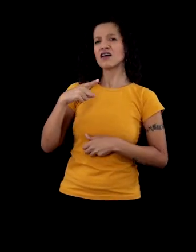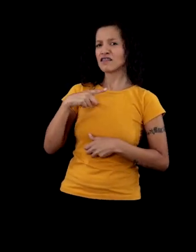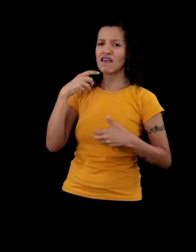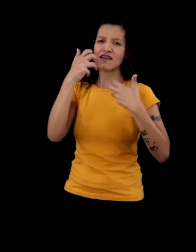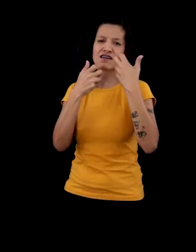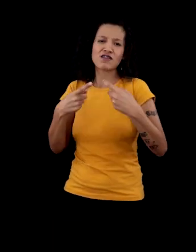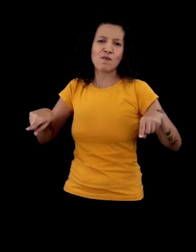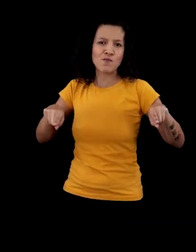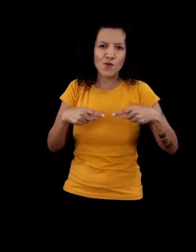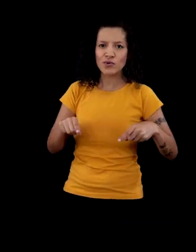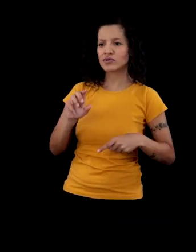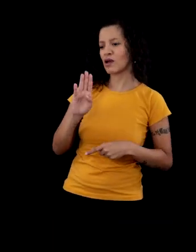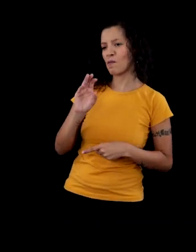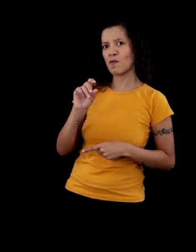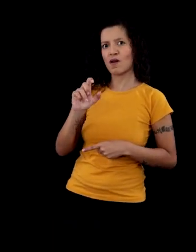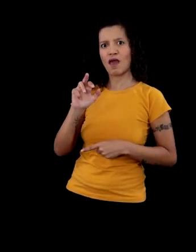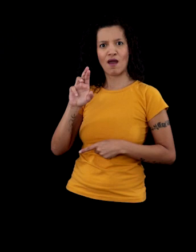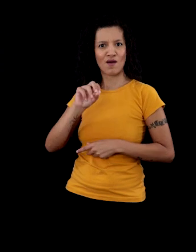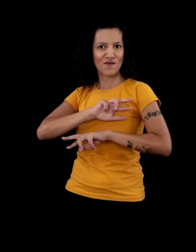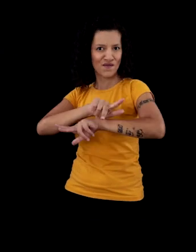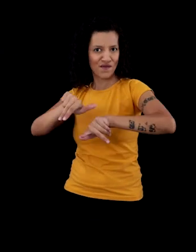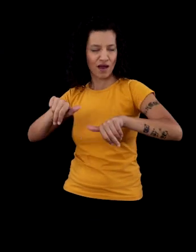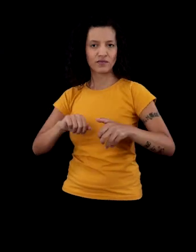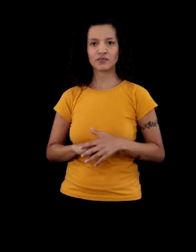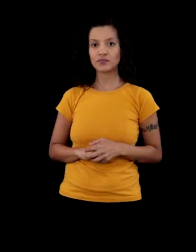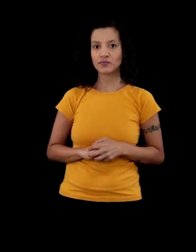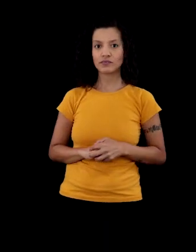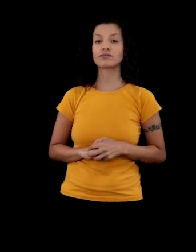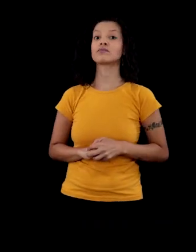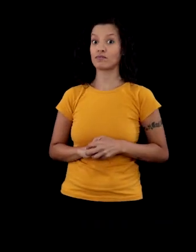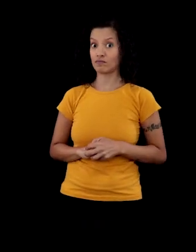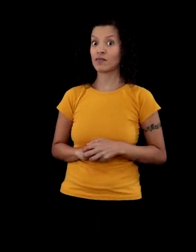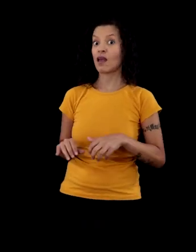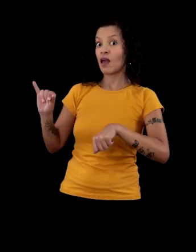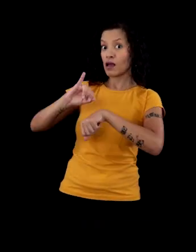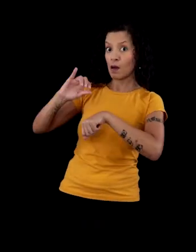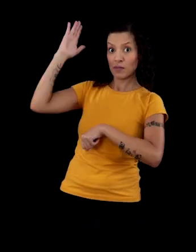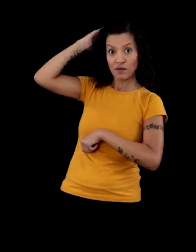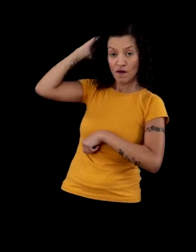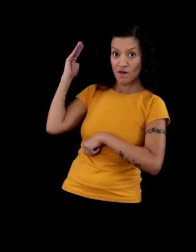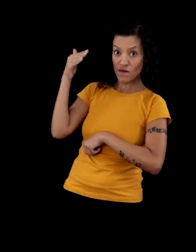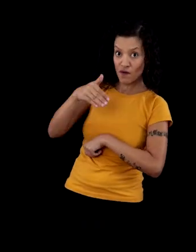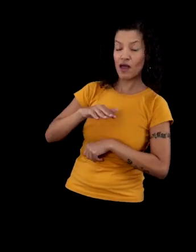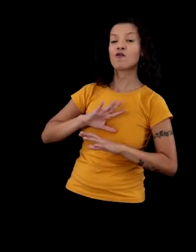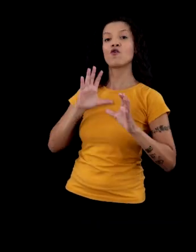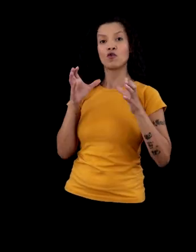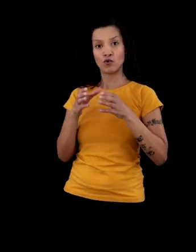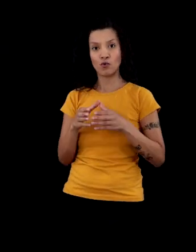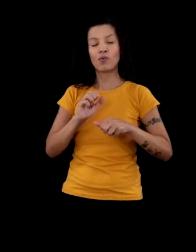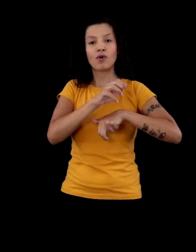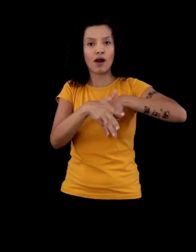onde ela ia cantar as serestas, cantar os boleros. Quando veio de Belém, já colocou dois grupos de carimbó,